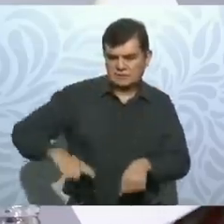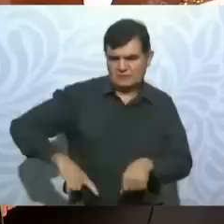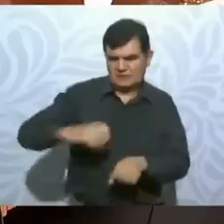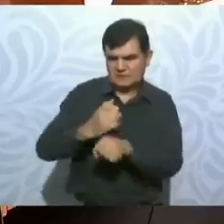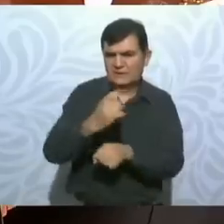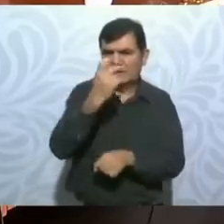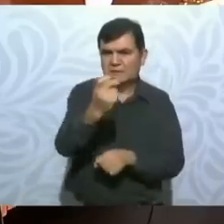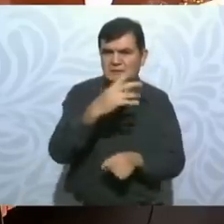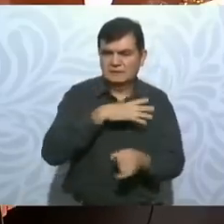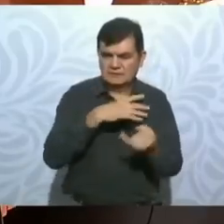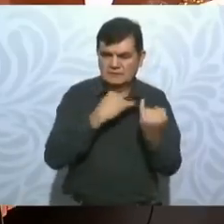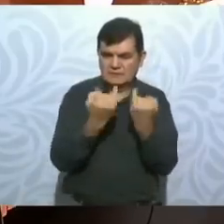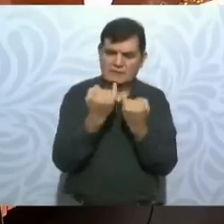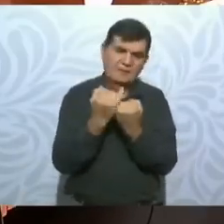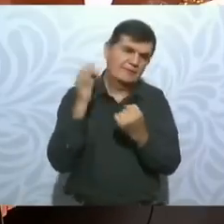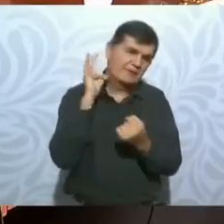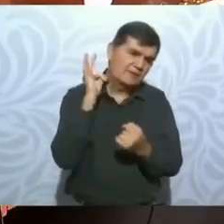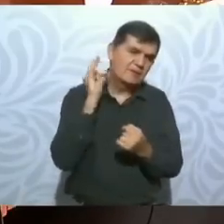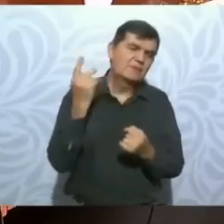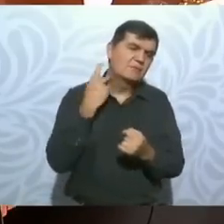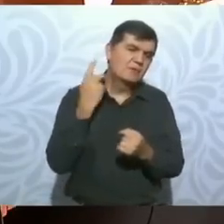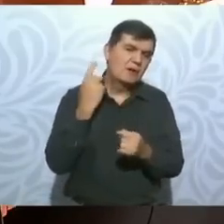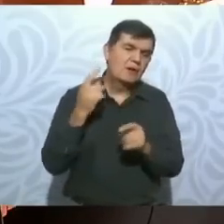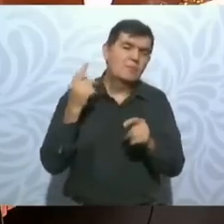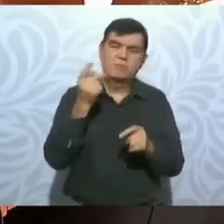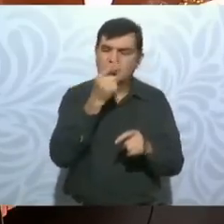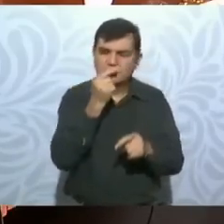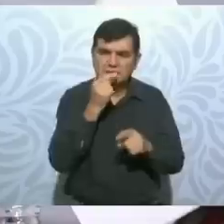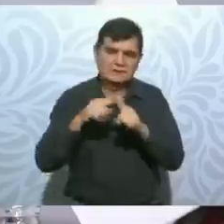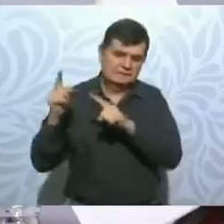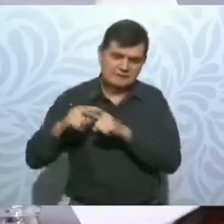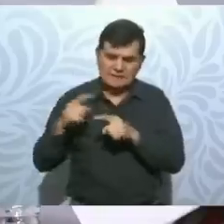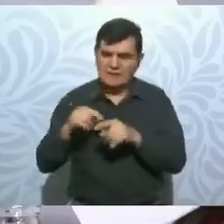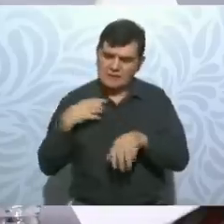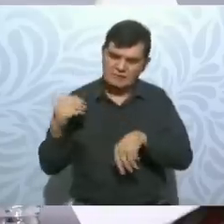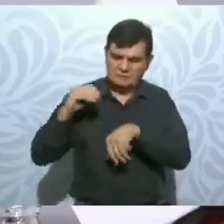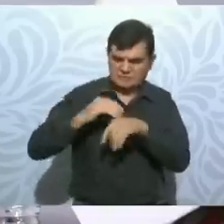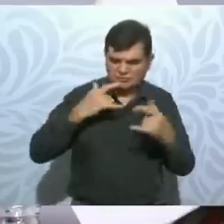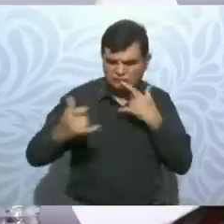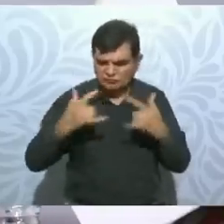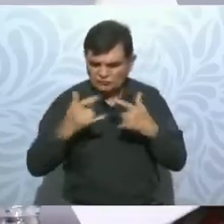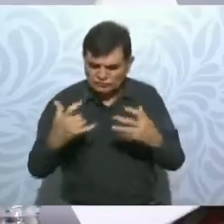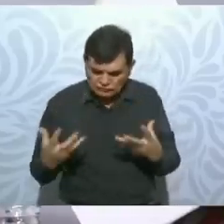así como fiscalías y policías estatales estamos sumando esfuerzos y capacidades para estrechar la